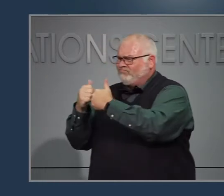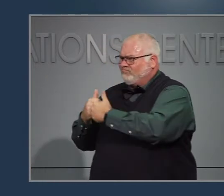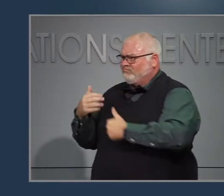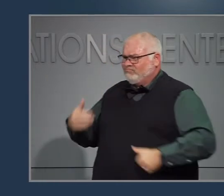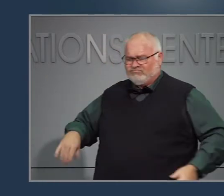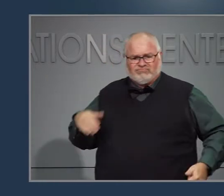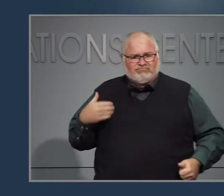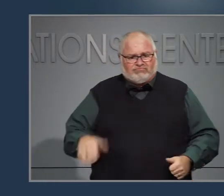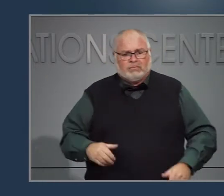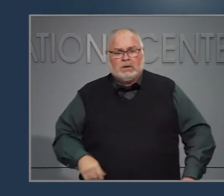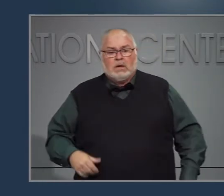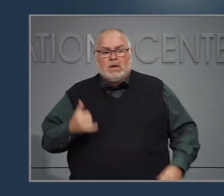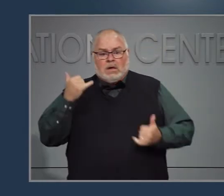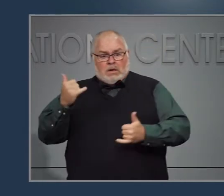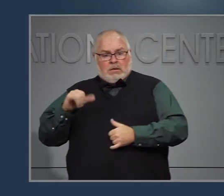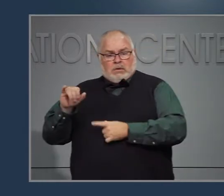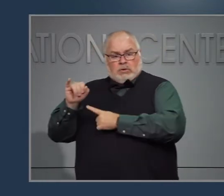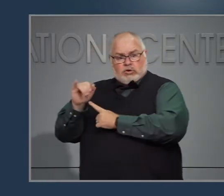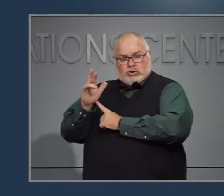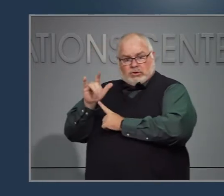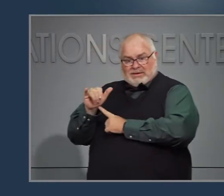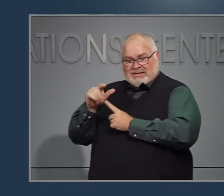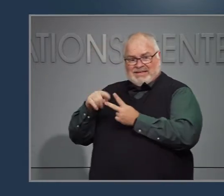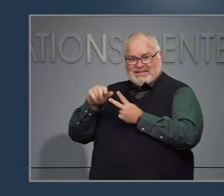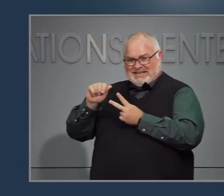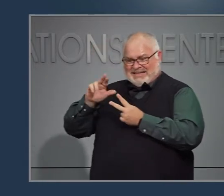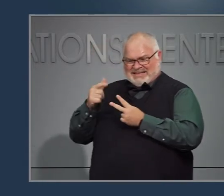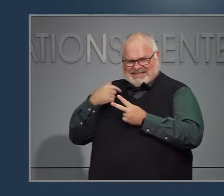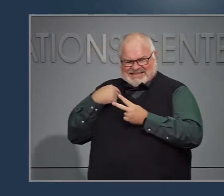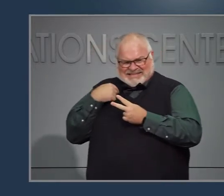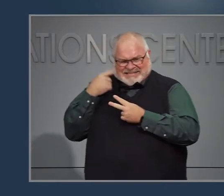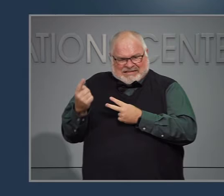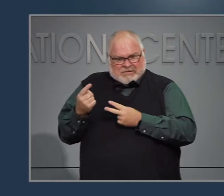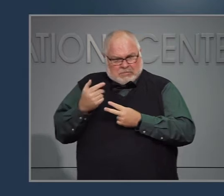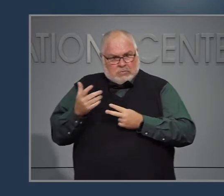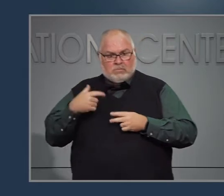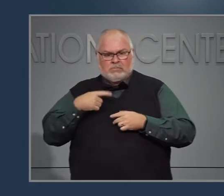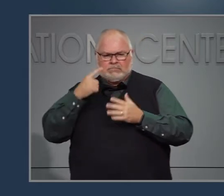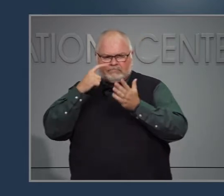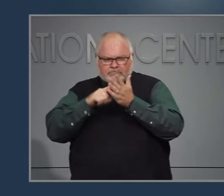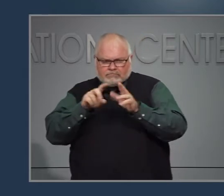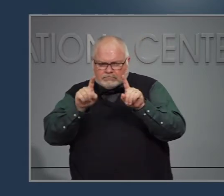En junio y principios de agosto. Nosotros llevamos a cabo pruebas para en línea de